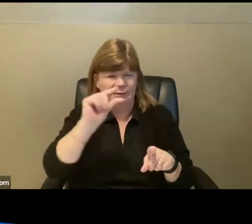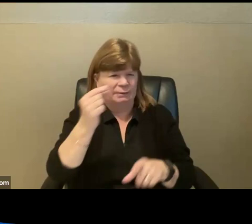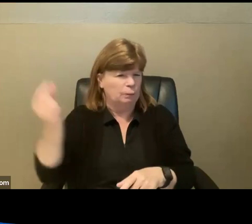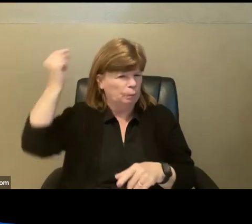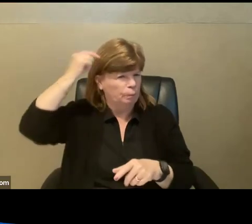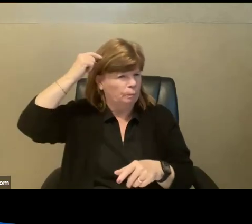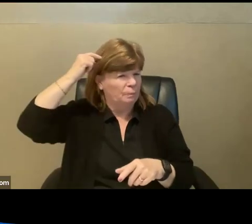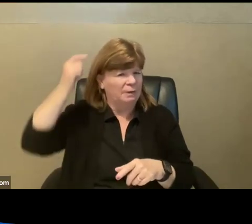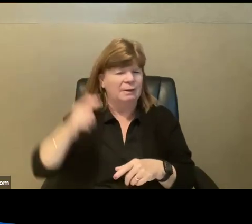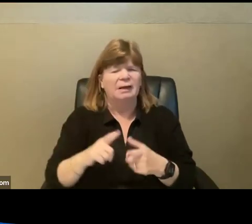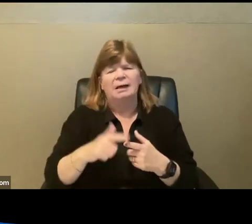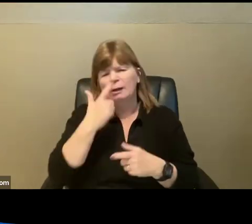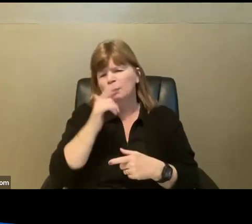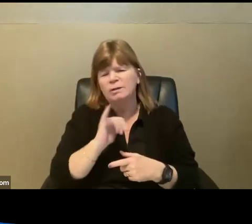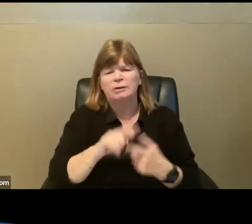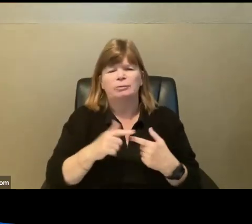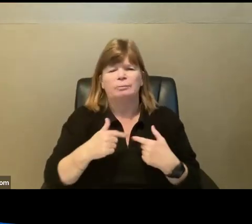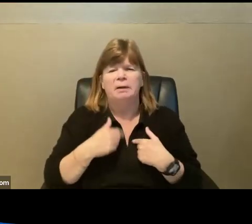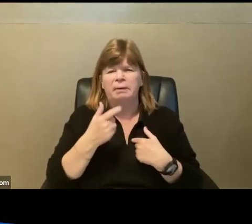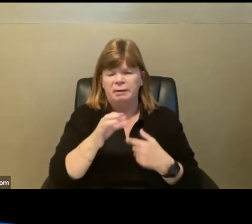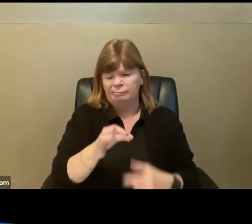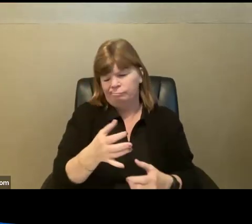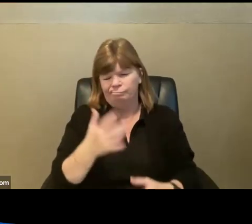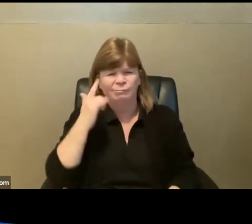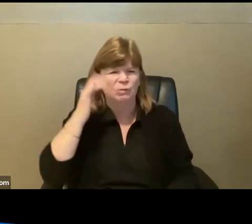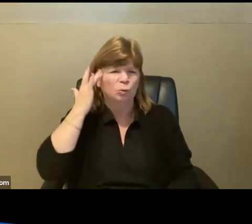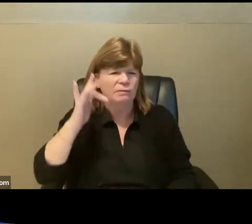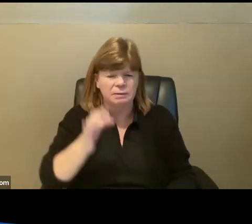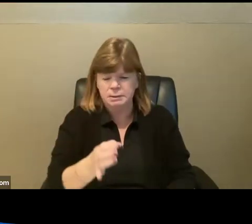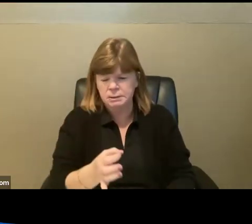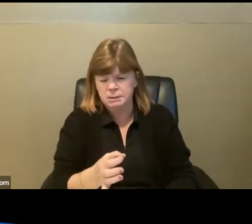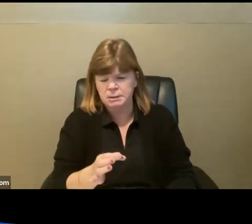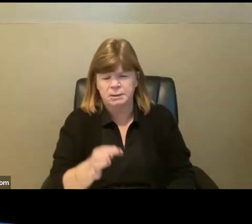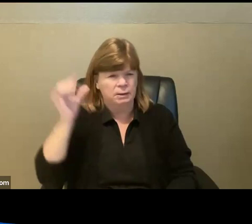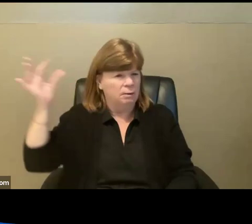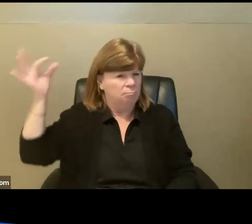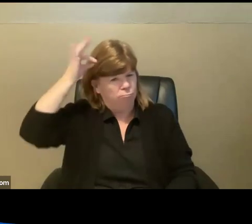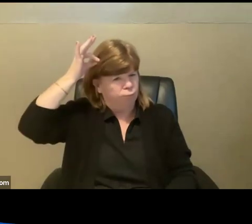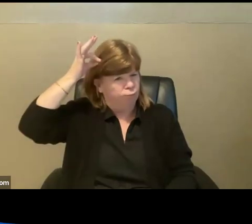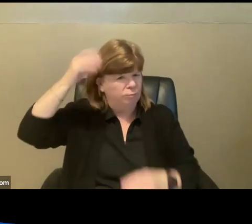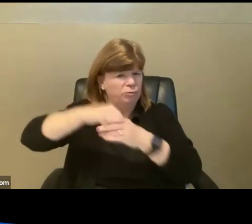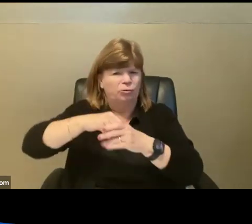Me parece que es un poco más grande que una moneda de veinticinco centavos, y se adhiere directamente a tu cerebro, así que tienes que someterte a una cirugía cerebral.